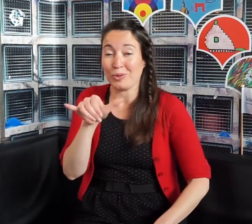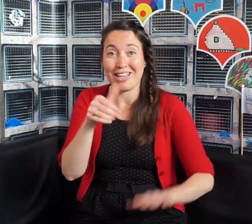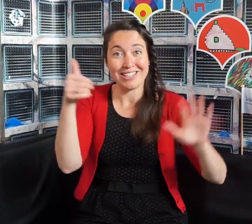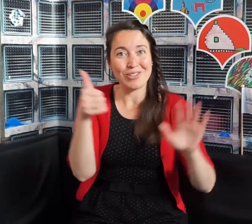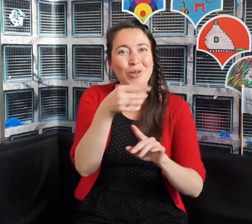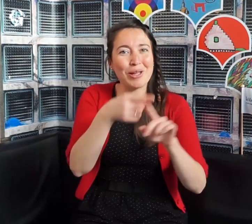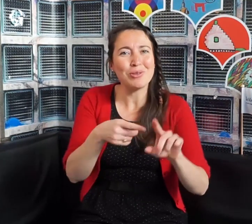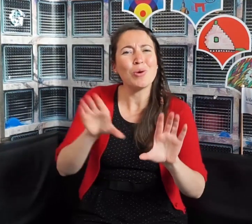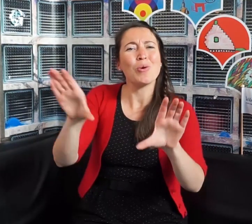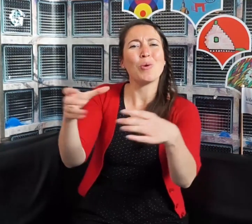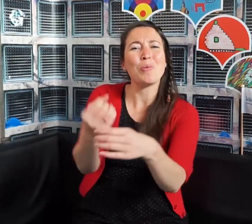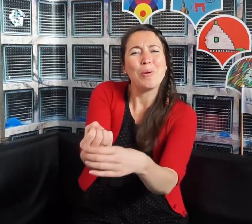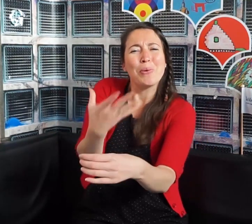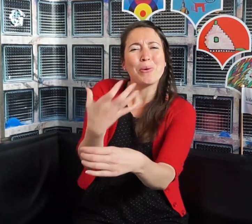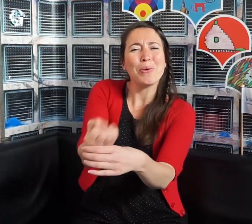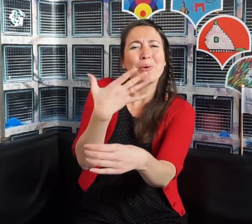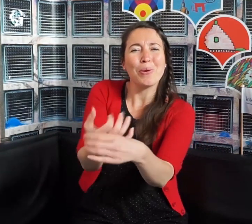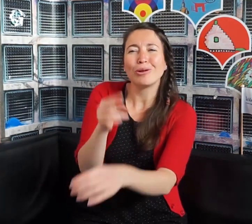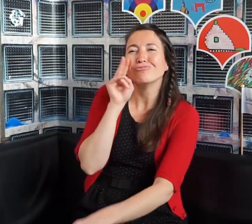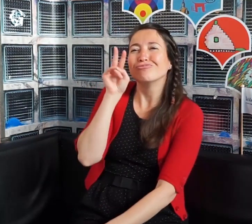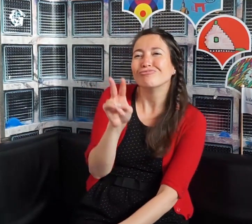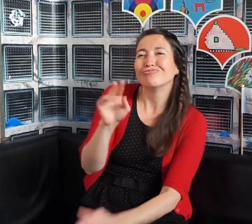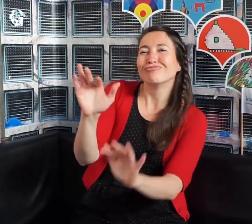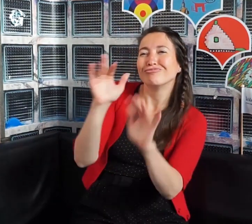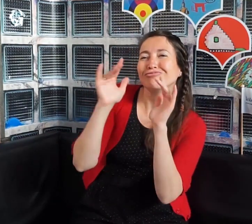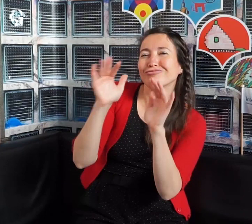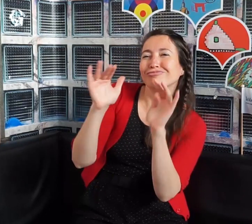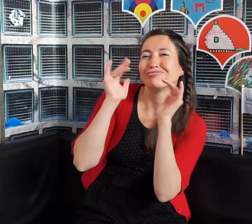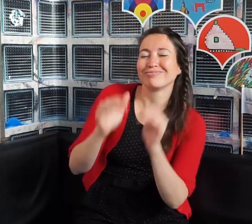18h>18h30 : découvrez quelques morceaux de Mur du Son en live